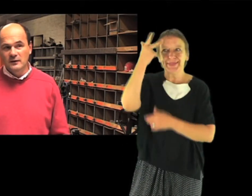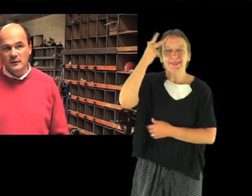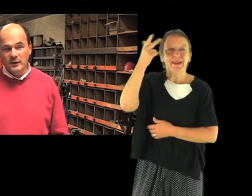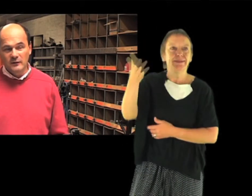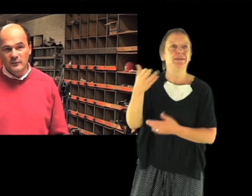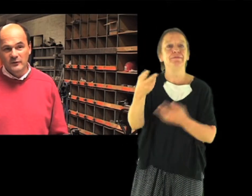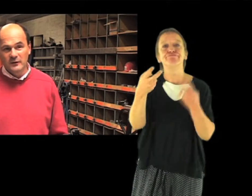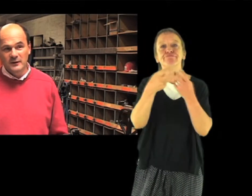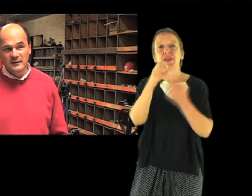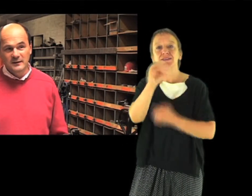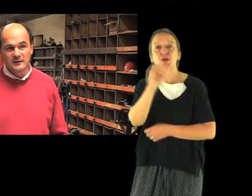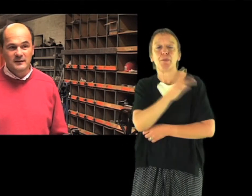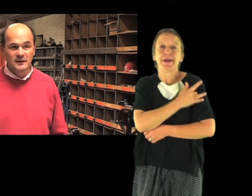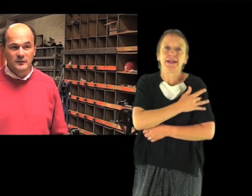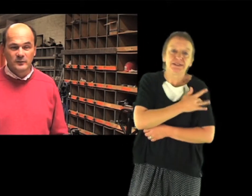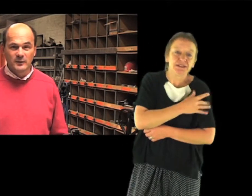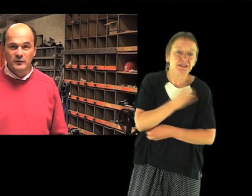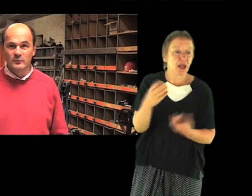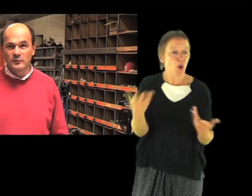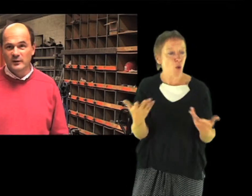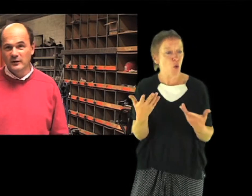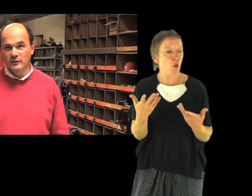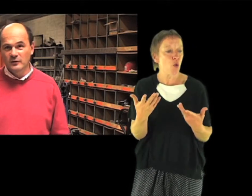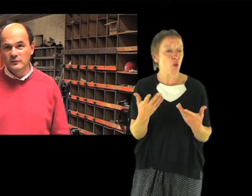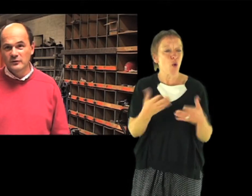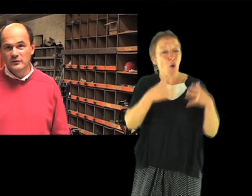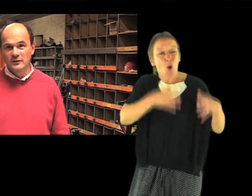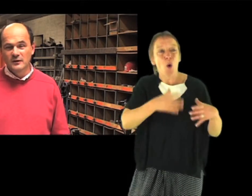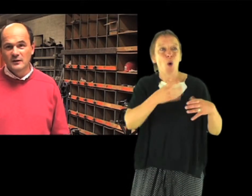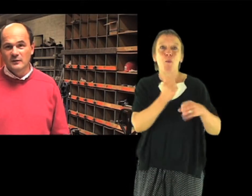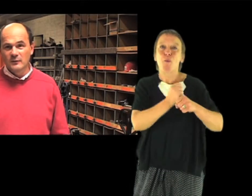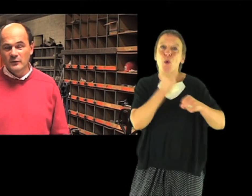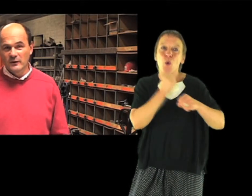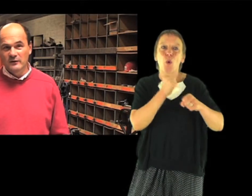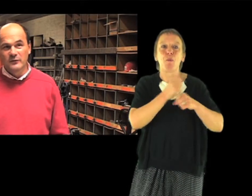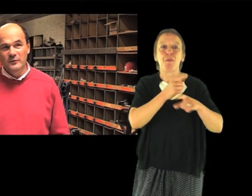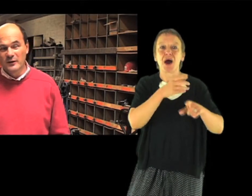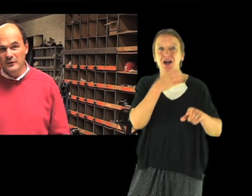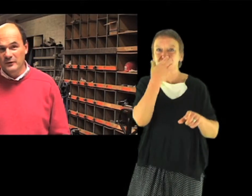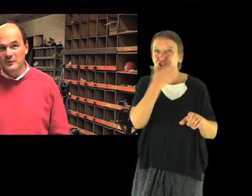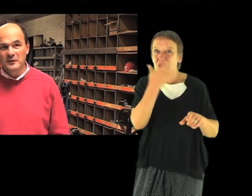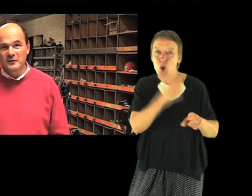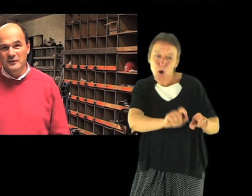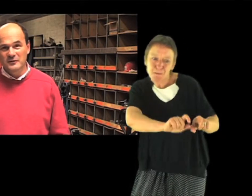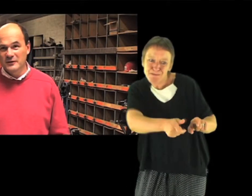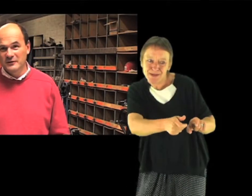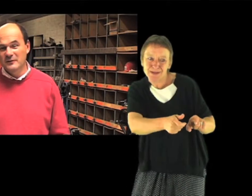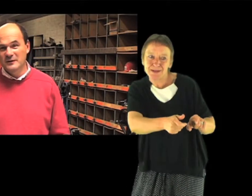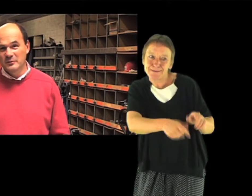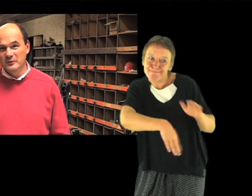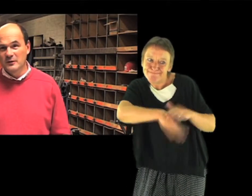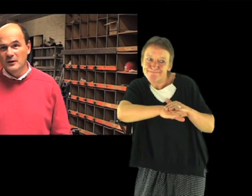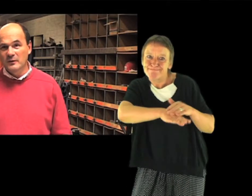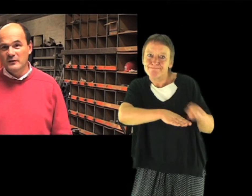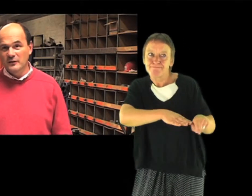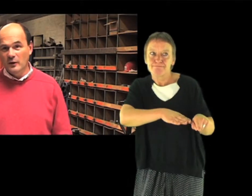Il y a, par exemple, faire de l'électricité ou mettre une pompe à chaleur en route. Il faut, malheureusement, entendre un petit peu,